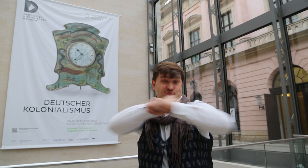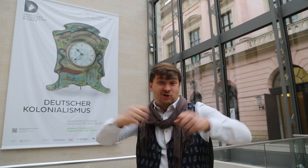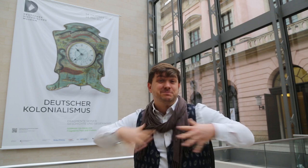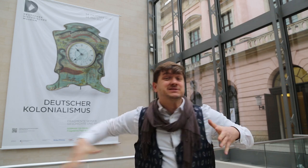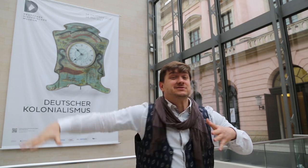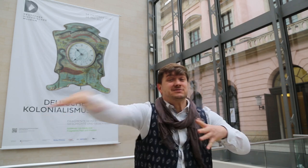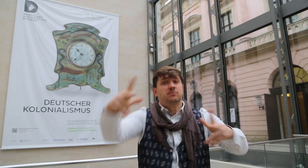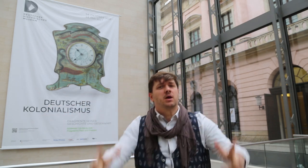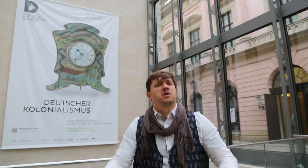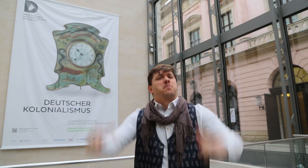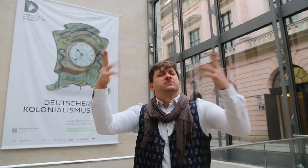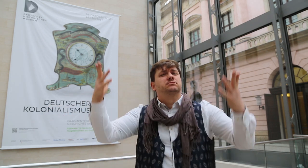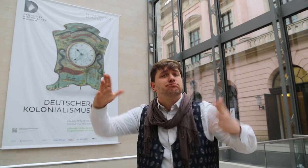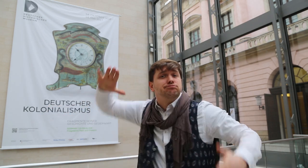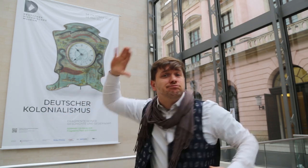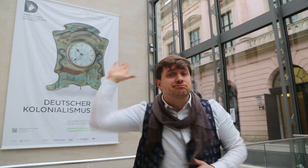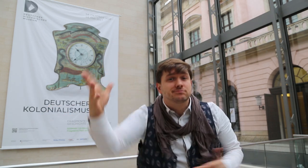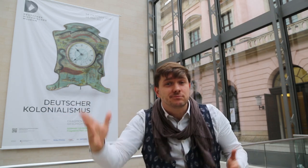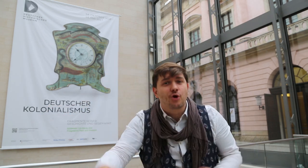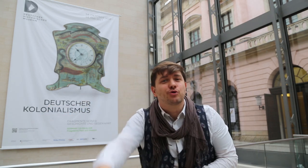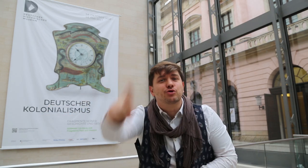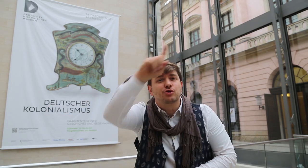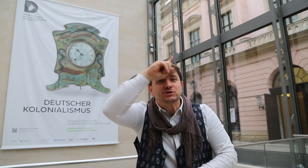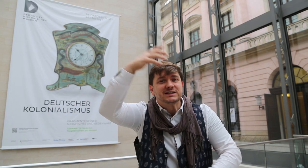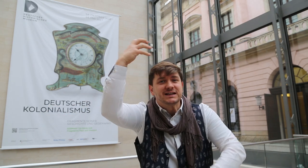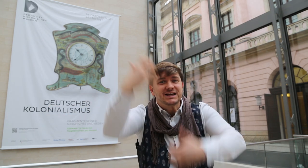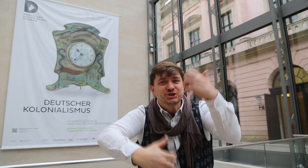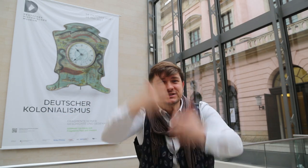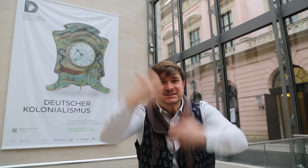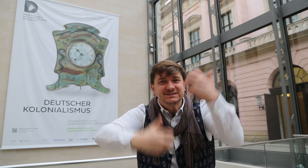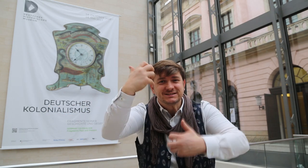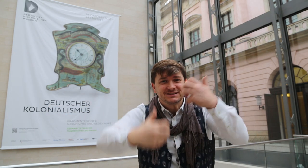Es ist die erste große Ausstellung zu diesem Kapitel der deutschen Geschichte.